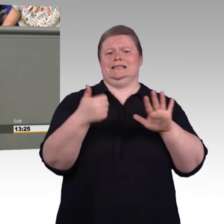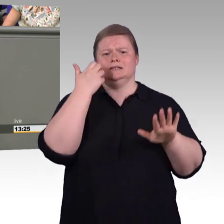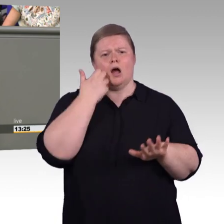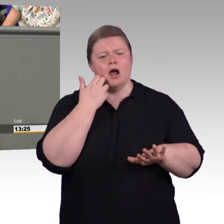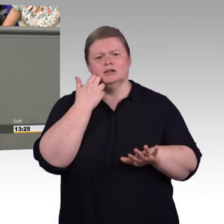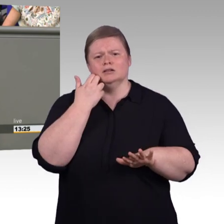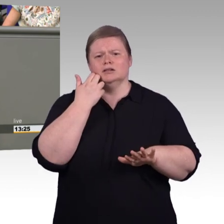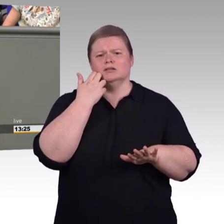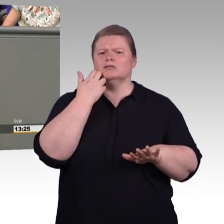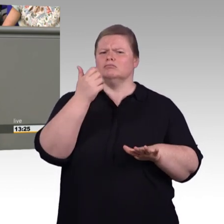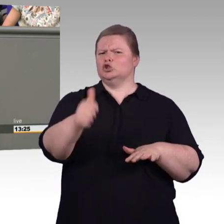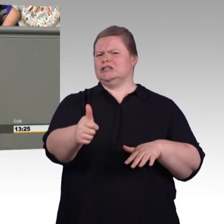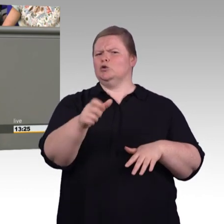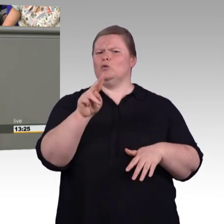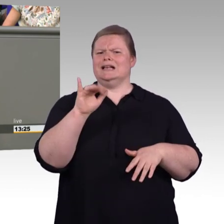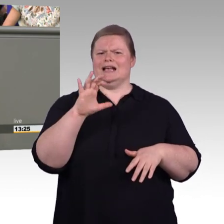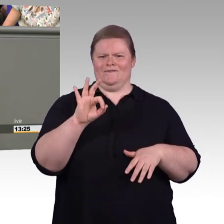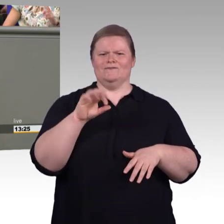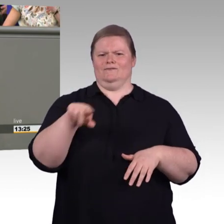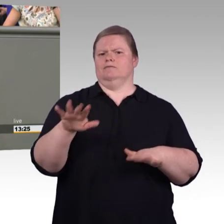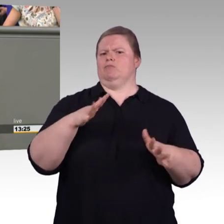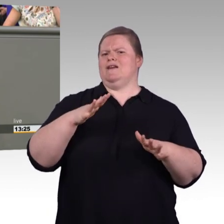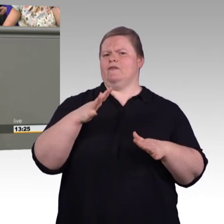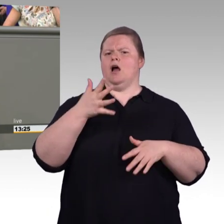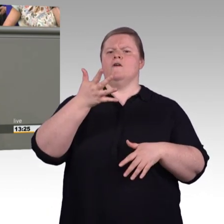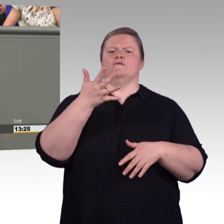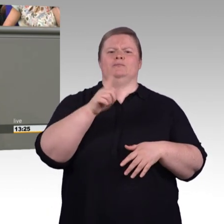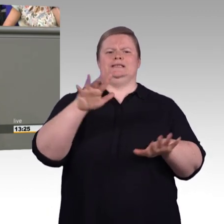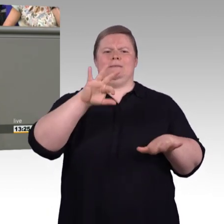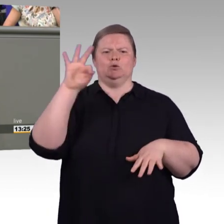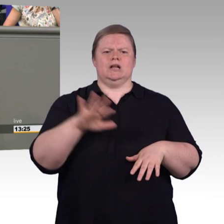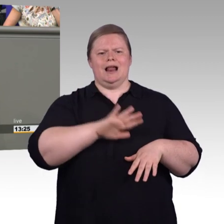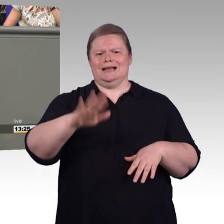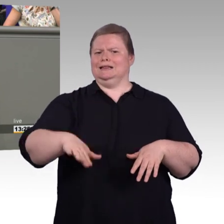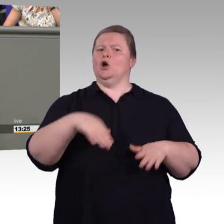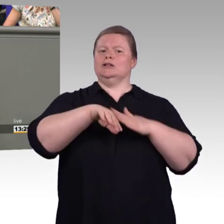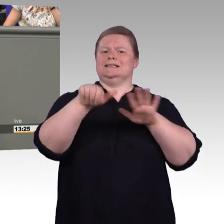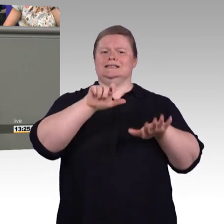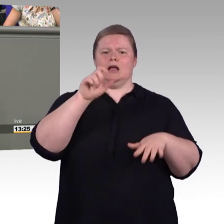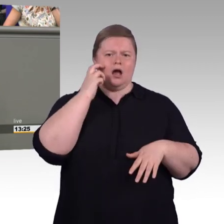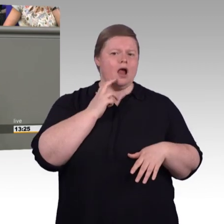weil ihnen kein gleichberechtigter Zugang zu Bildung, Ausbildung und gesicherter Lebensperspektive gewährt wird?